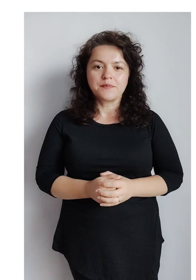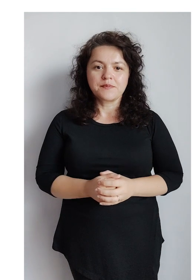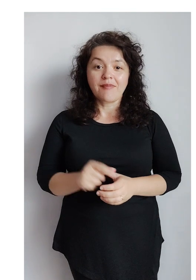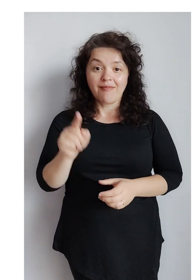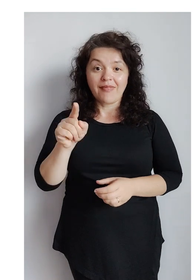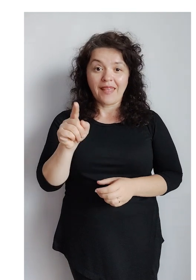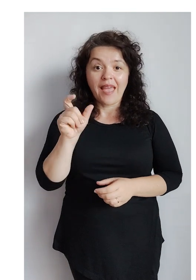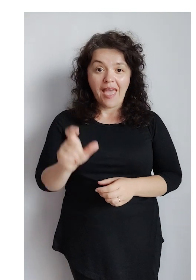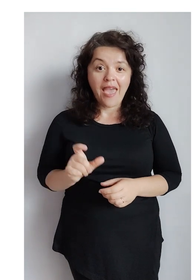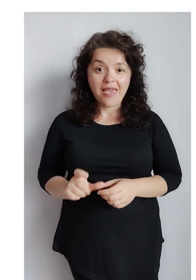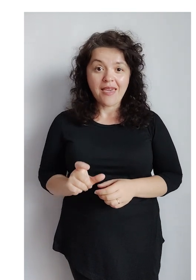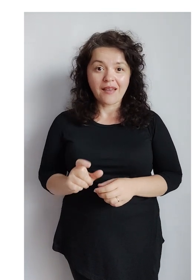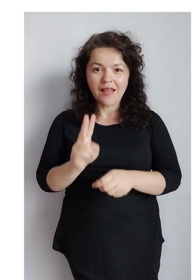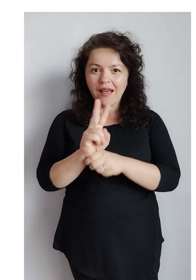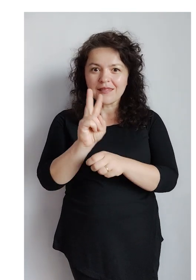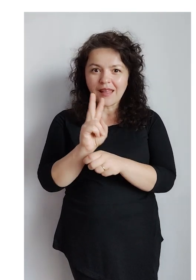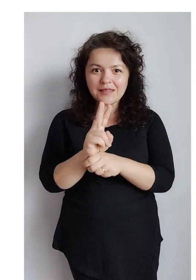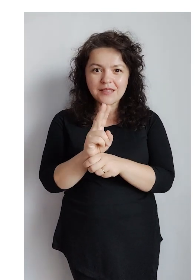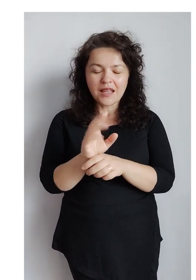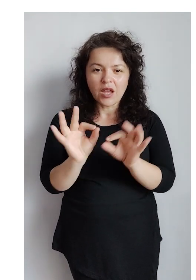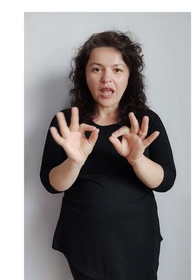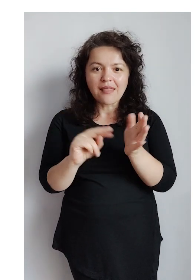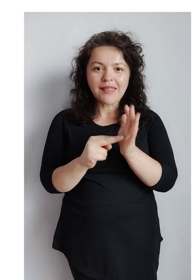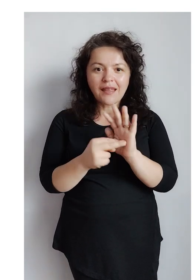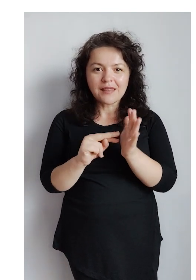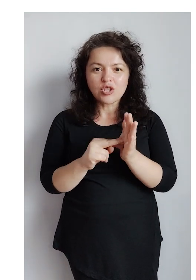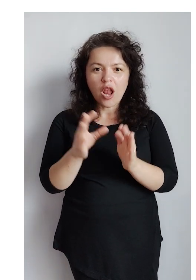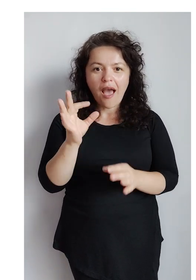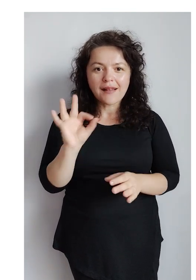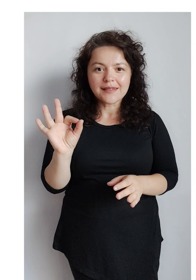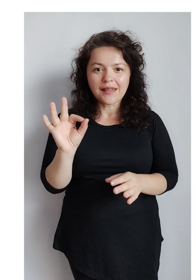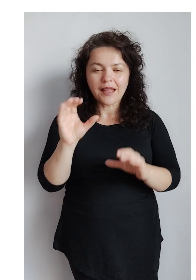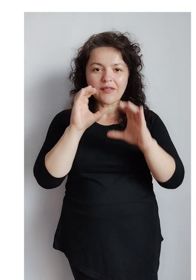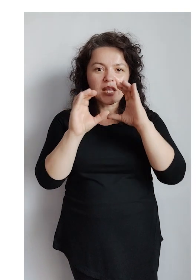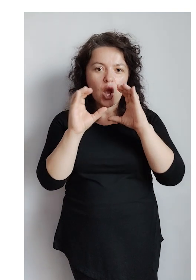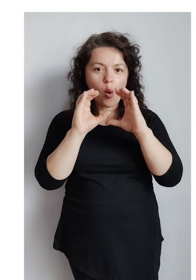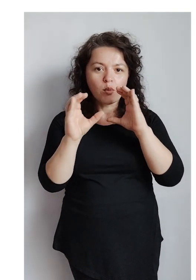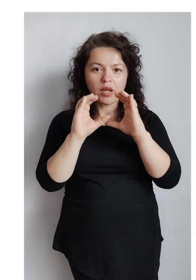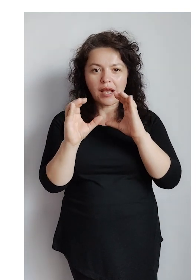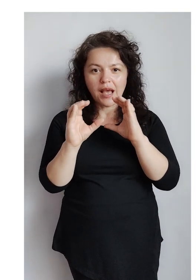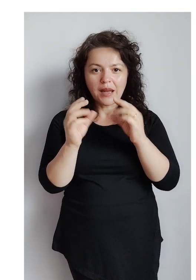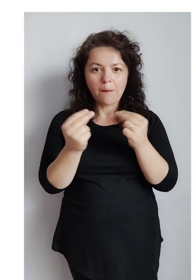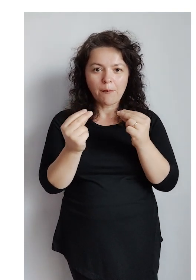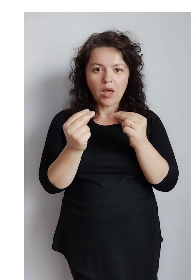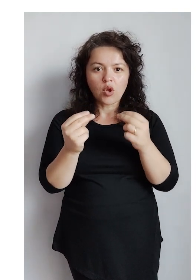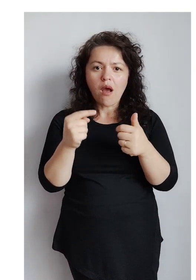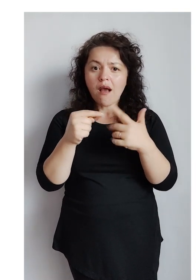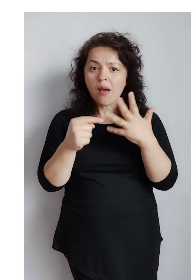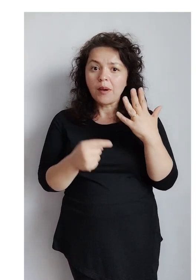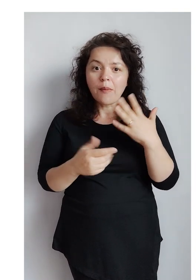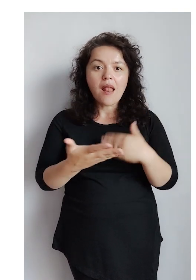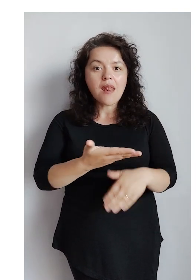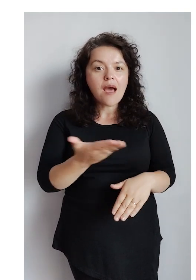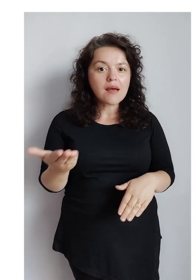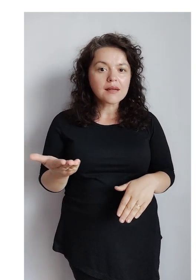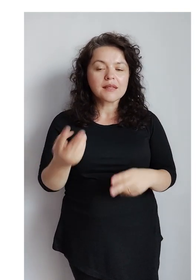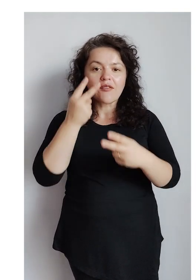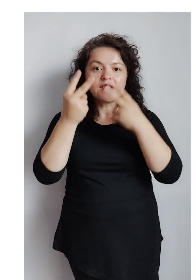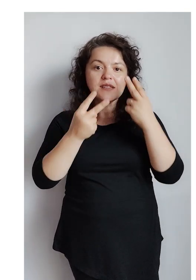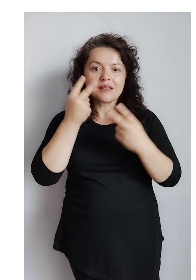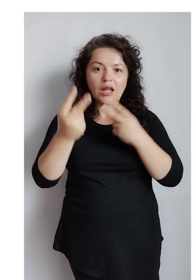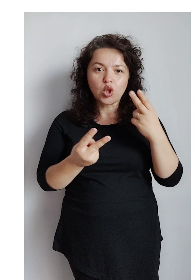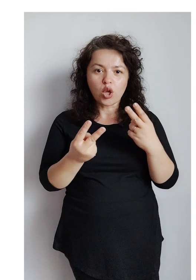Ei acordă o atenție deosebită tehnicilor alternative de comunicare pentru o gamă mai largă de vizitatori